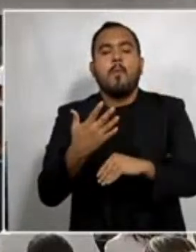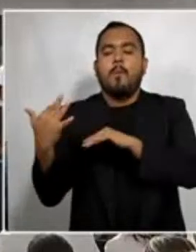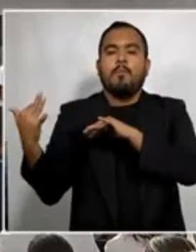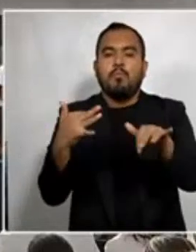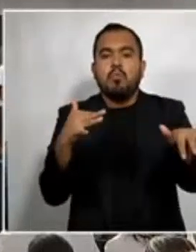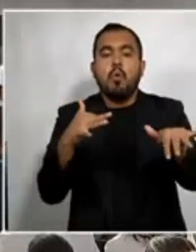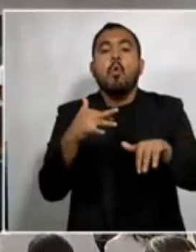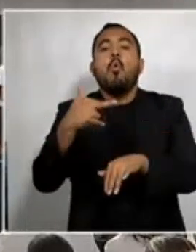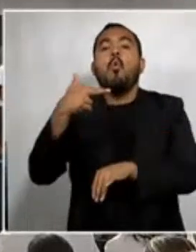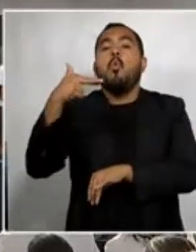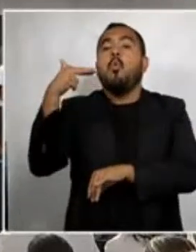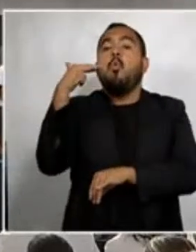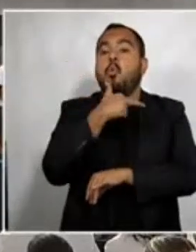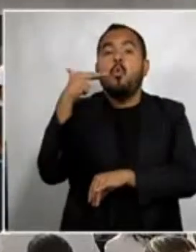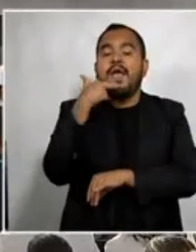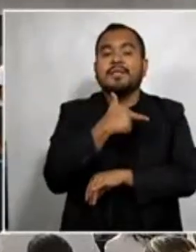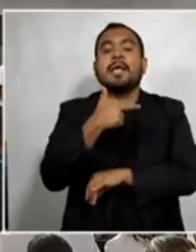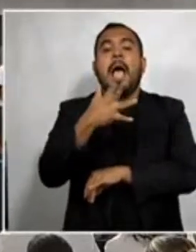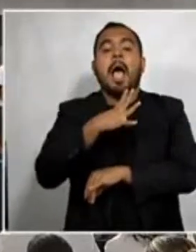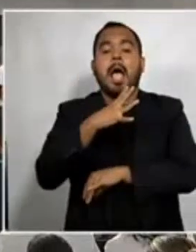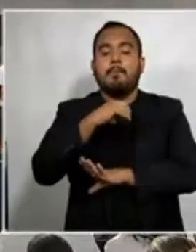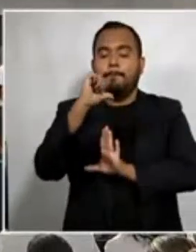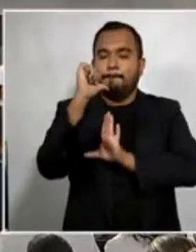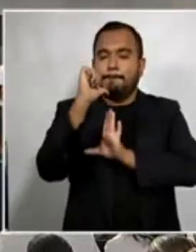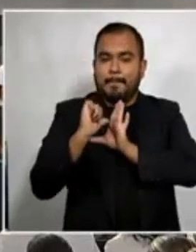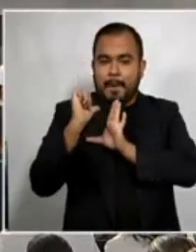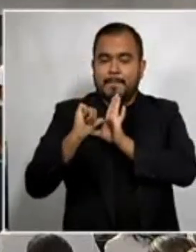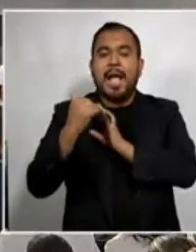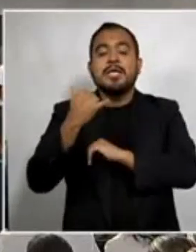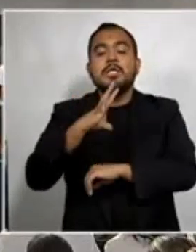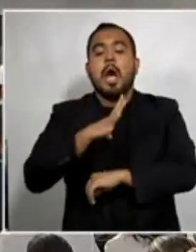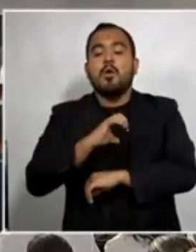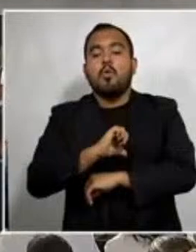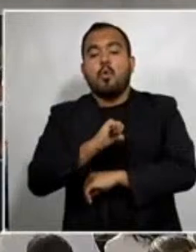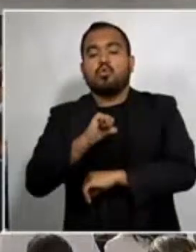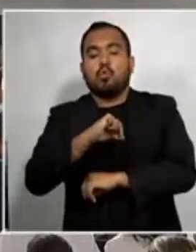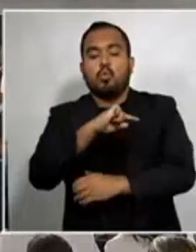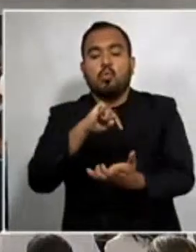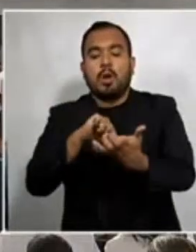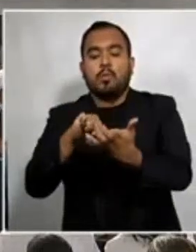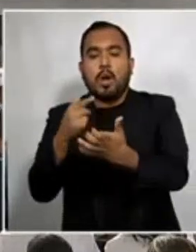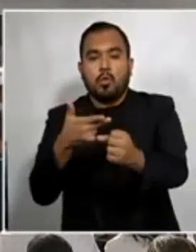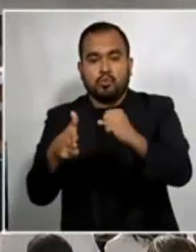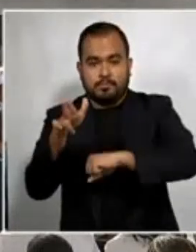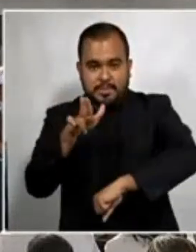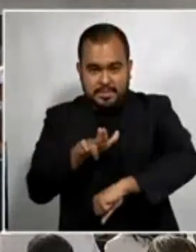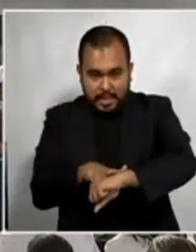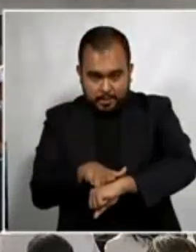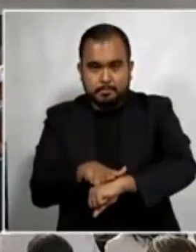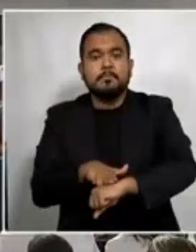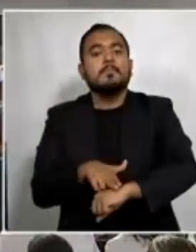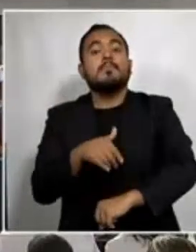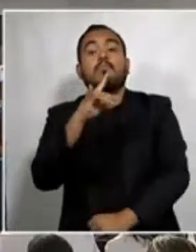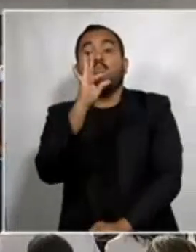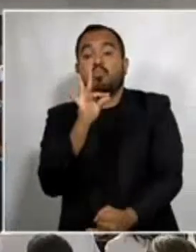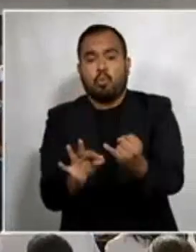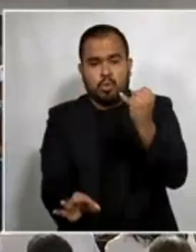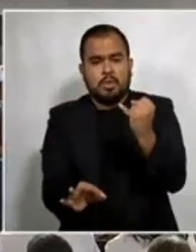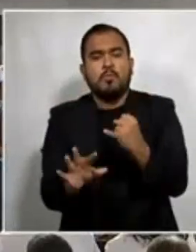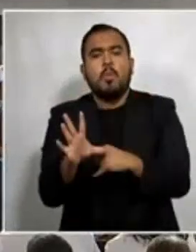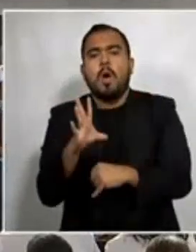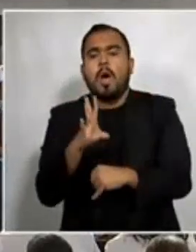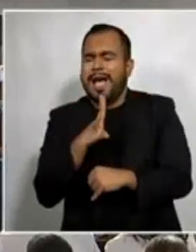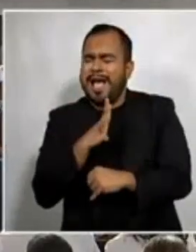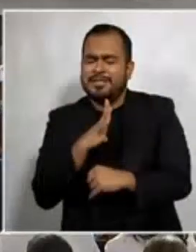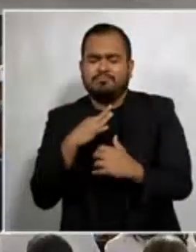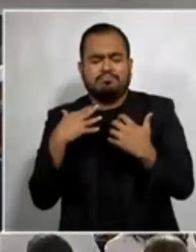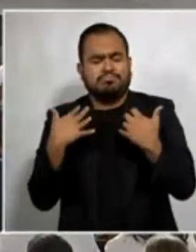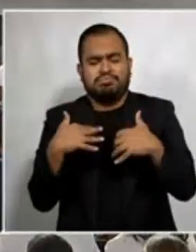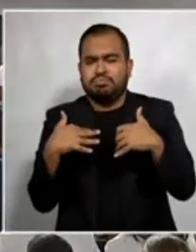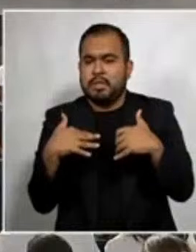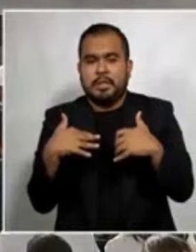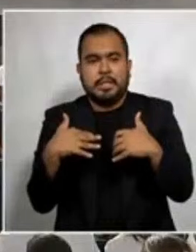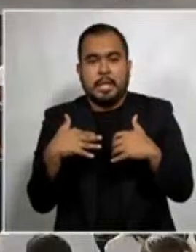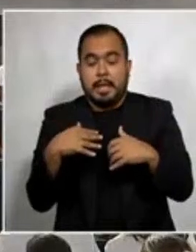quirófanos y otras áreas del hospital. Así, finalmente damos un paso más hacia el México